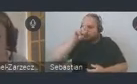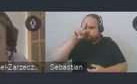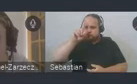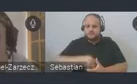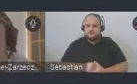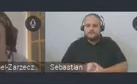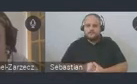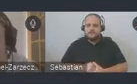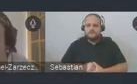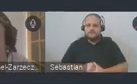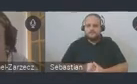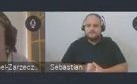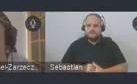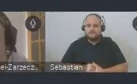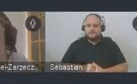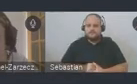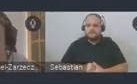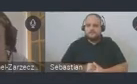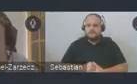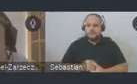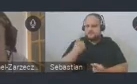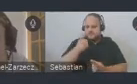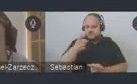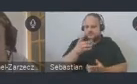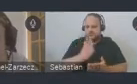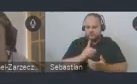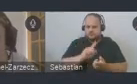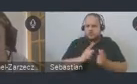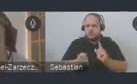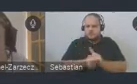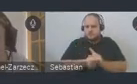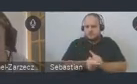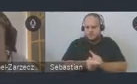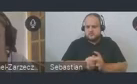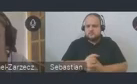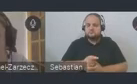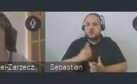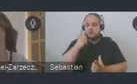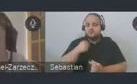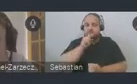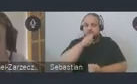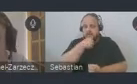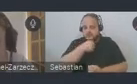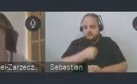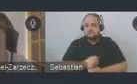Myślę, że z tymi grupami spotykacie też się już w waszych bibliotekach. "Osoby starsze 50+".